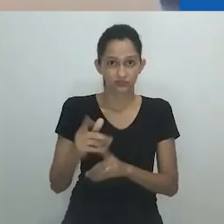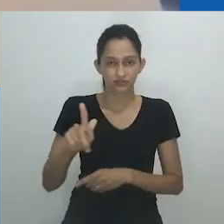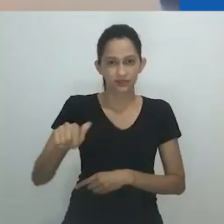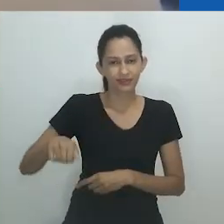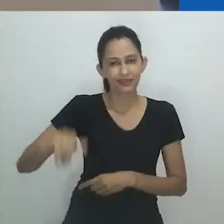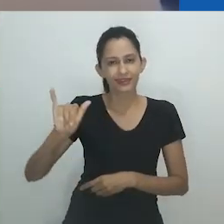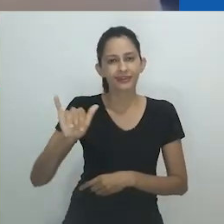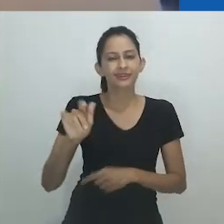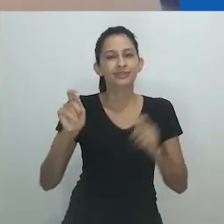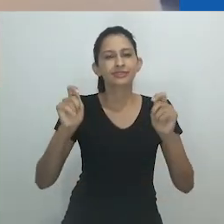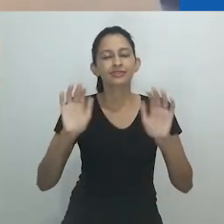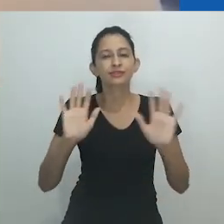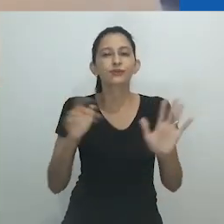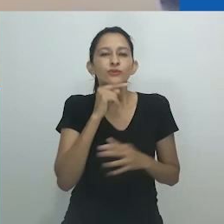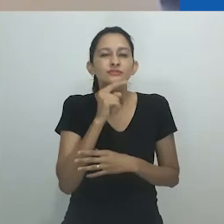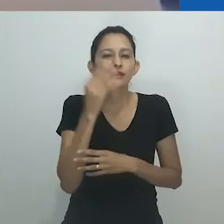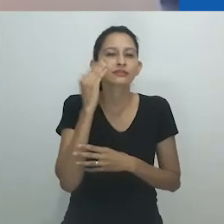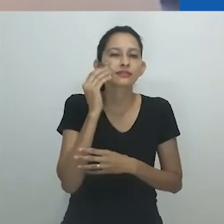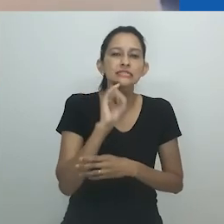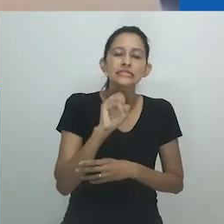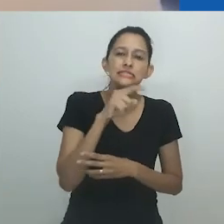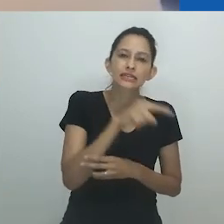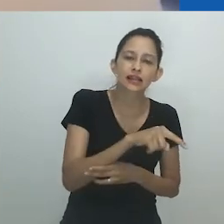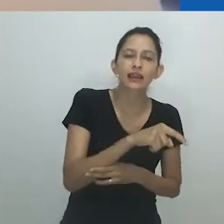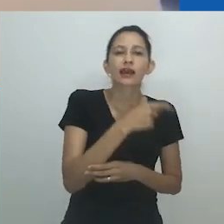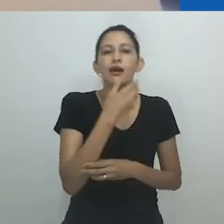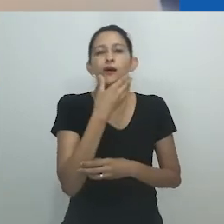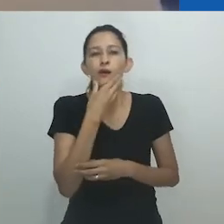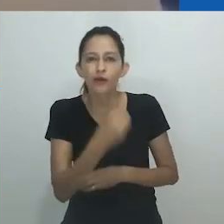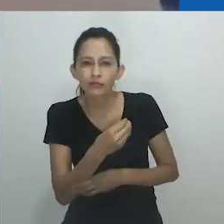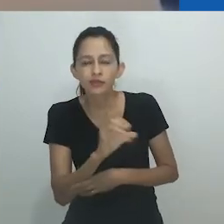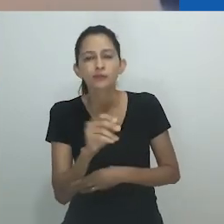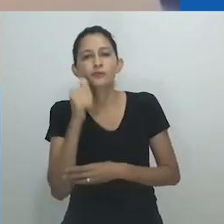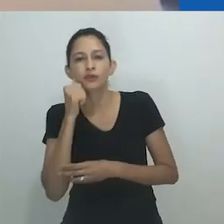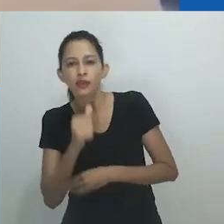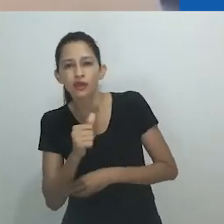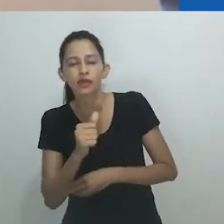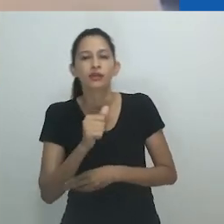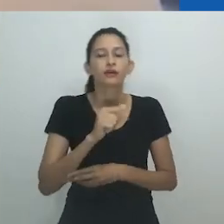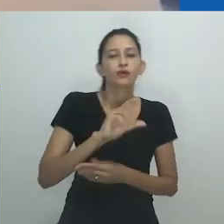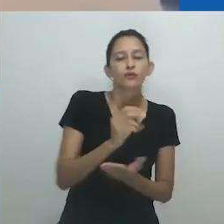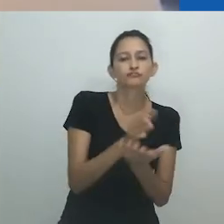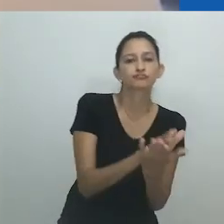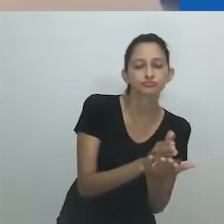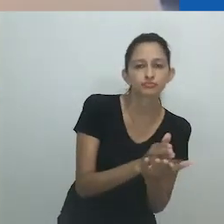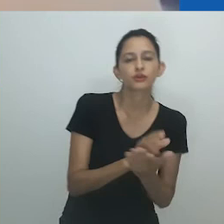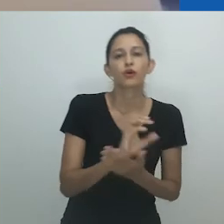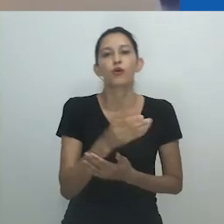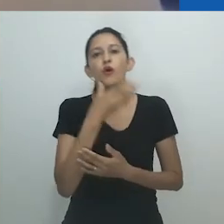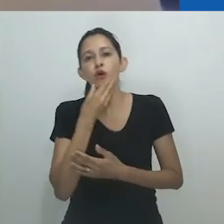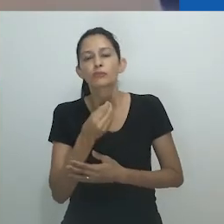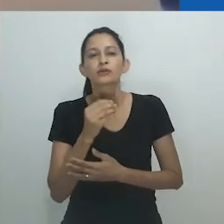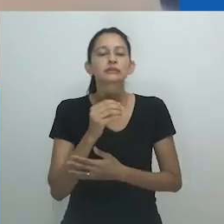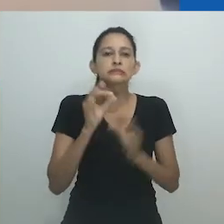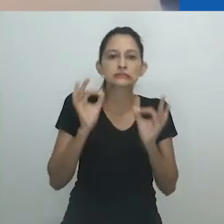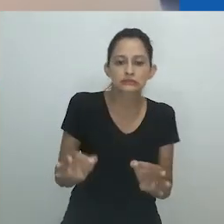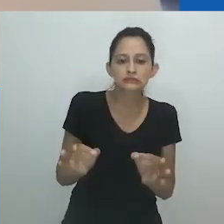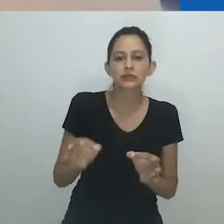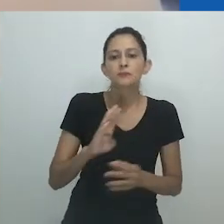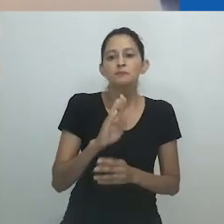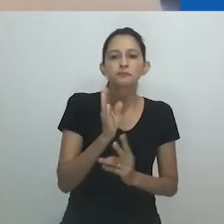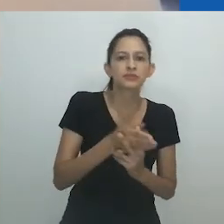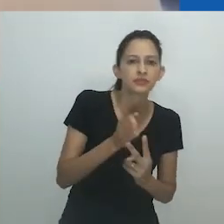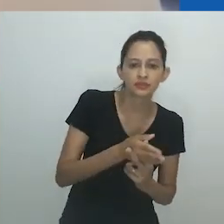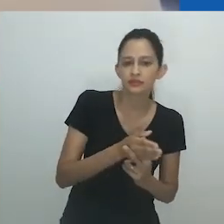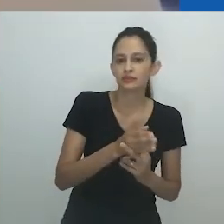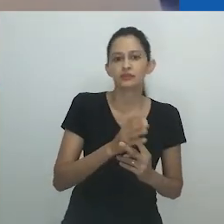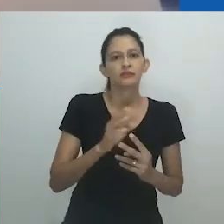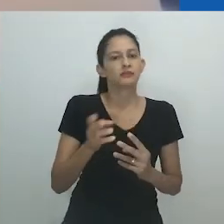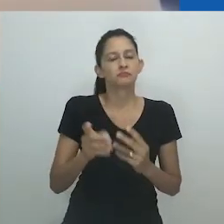Essa fluidez, esse curvar e misturar de corpos e papéis sociais de drag queens permite a expansão do gênero através do nongayindoda